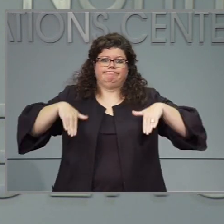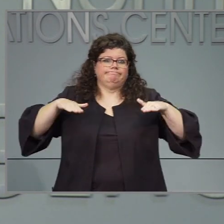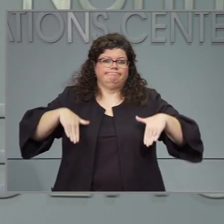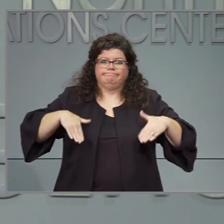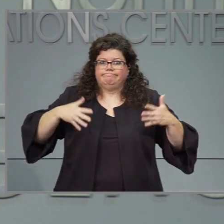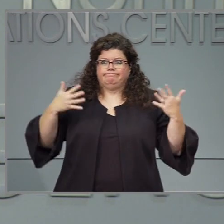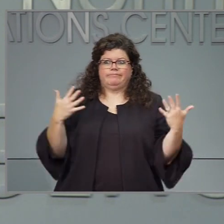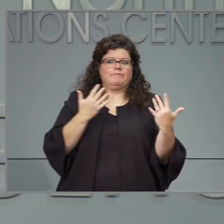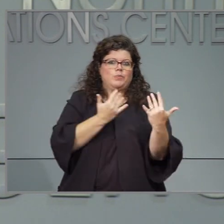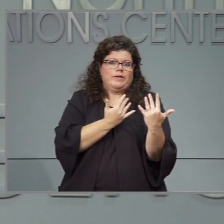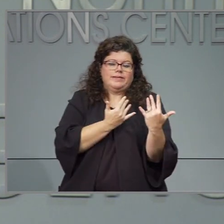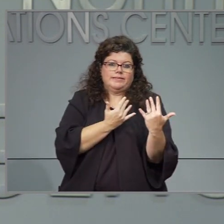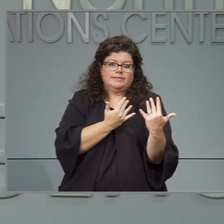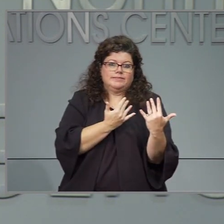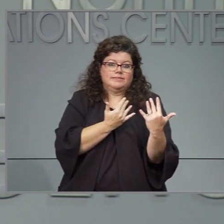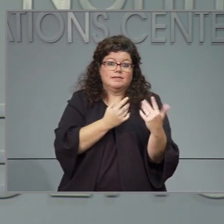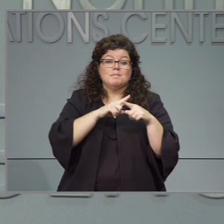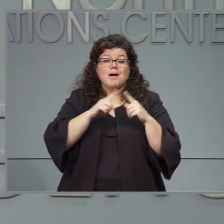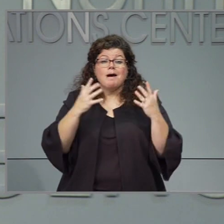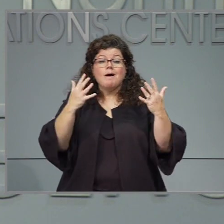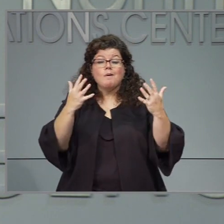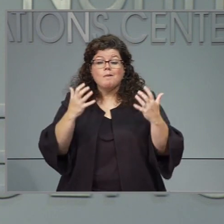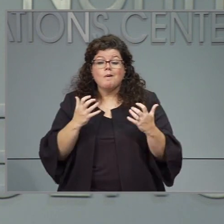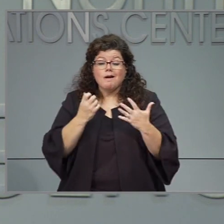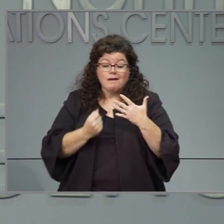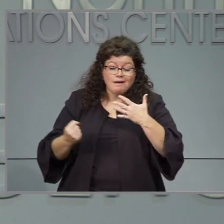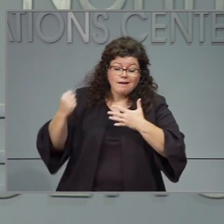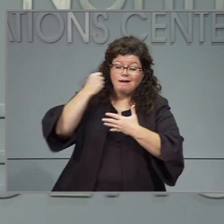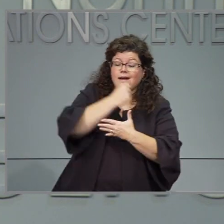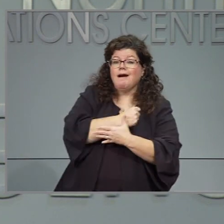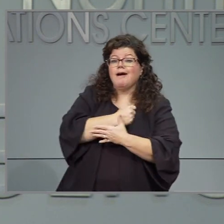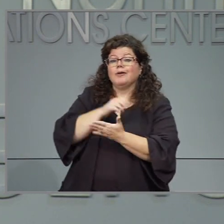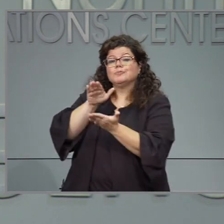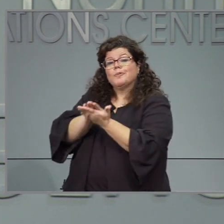siguen cien dos vigentes por un rato nuestros niños van a